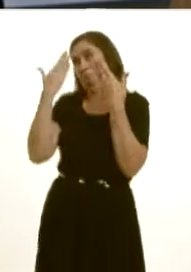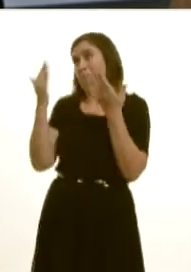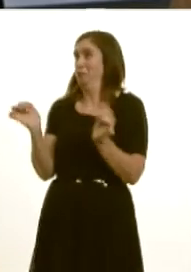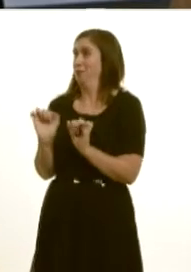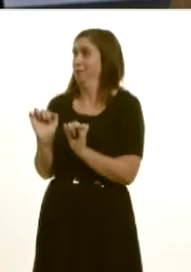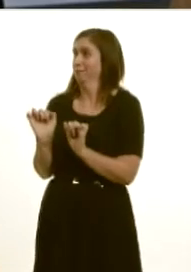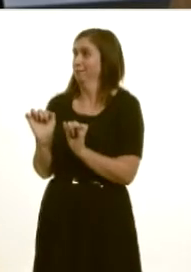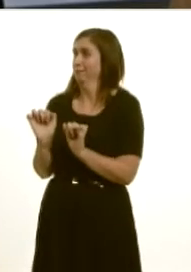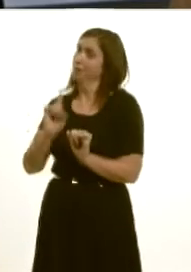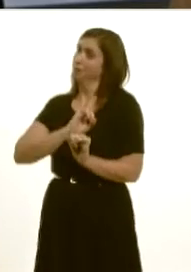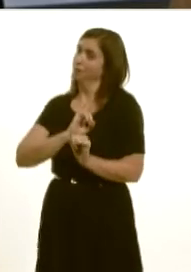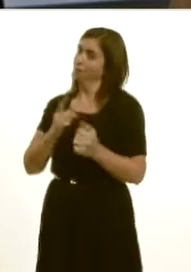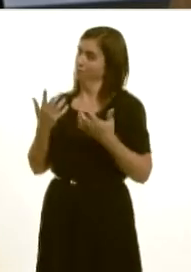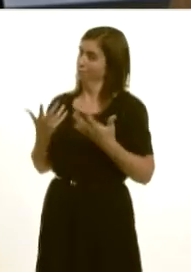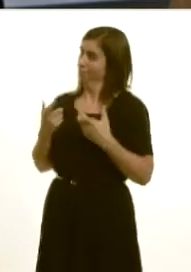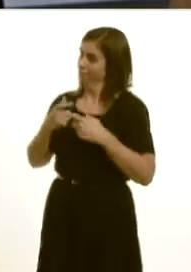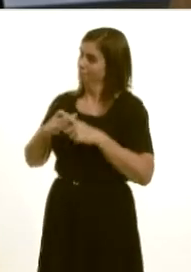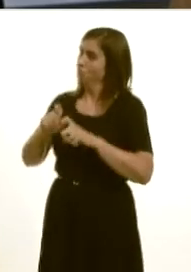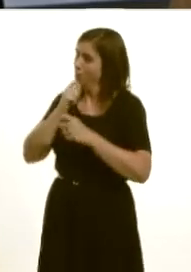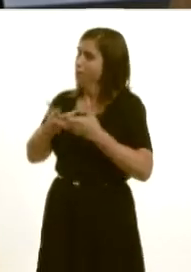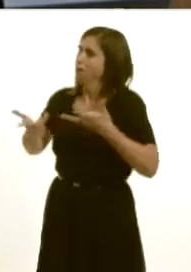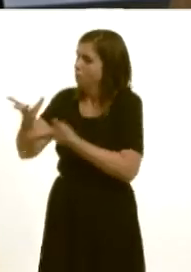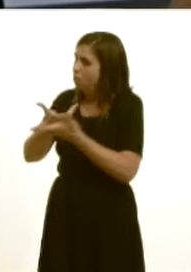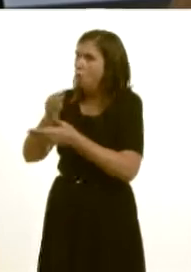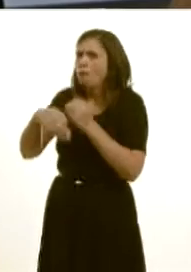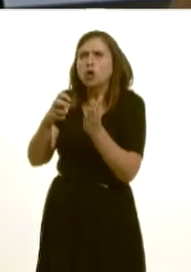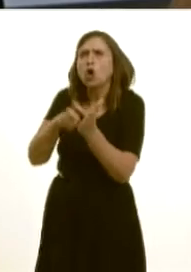trafod cytundebau, ni fyddai’n briodol i roi unrhyw arwydd o faint fyddai’r gost,